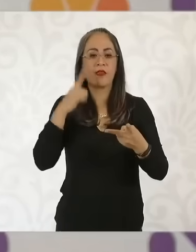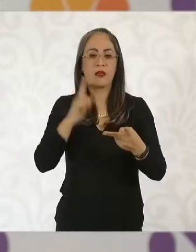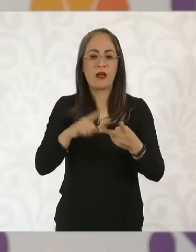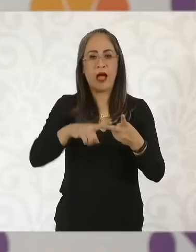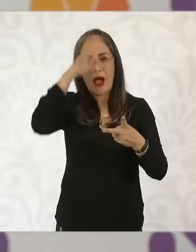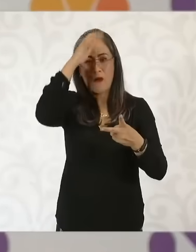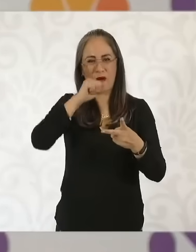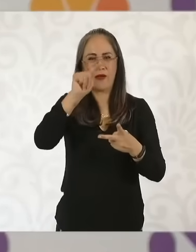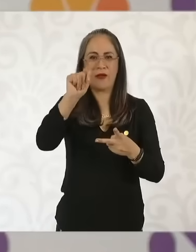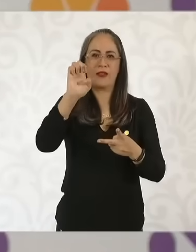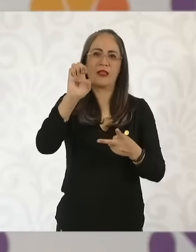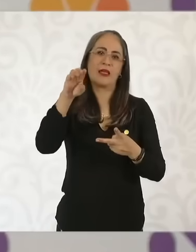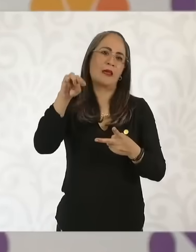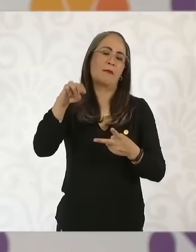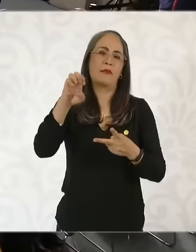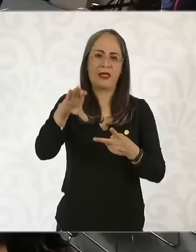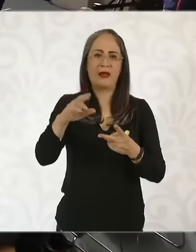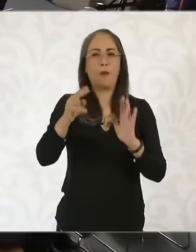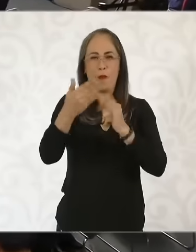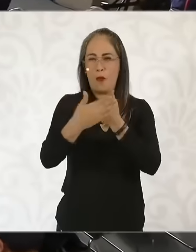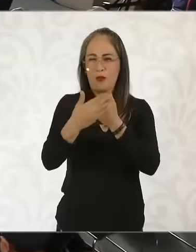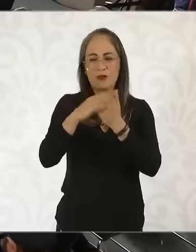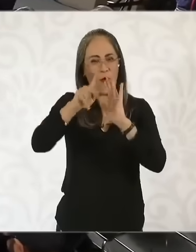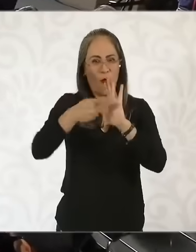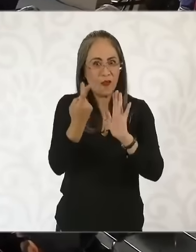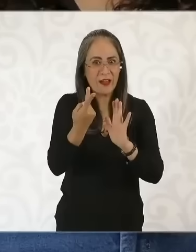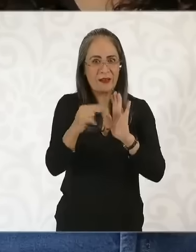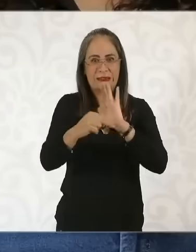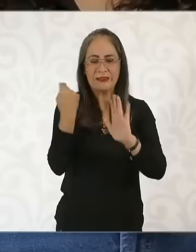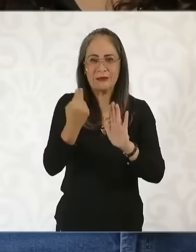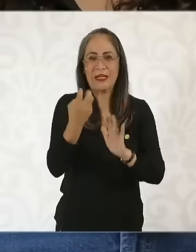comercial. Entonces mejor no se puede. Está haciendo lo necesario, que fue criticado ayer